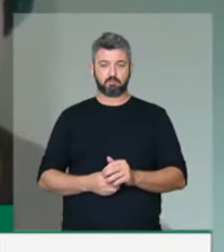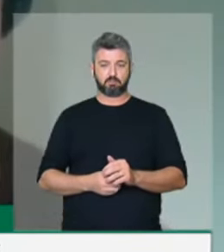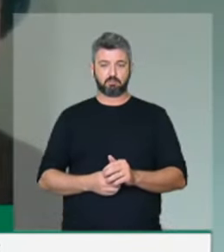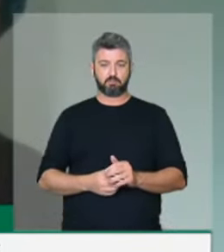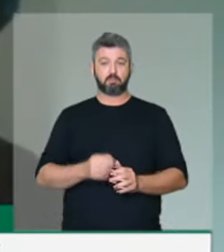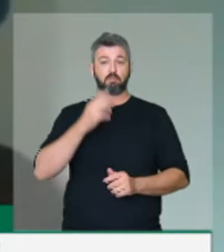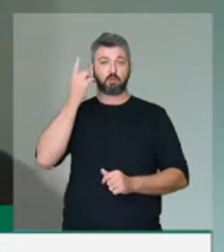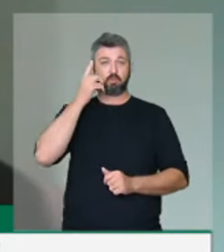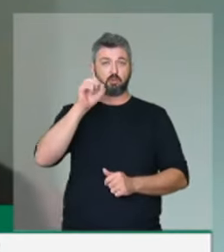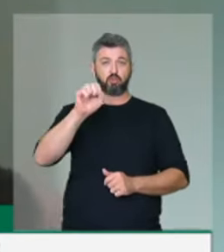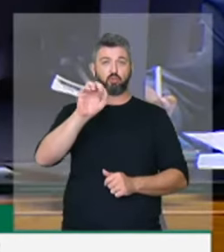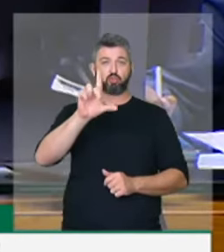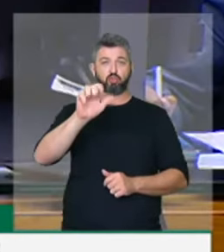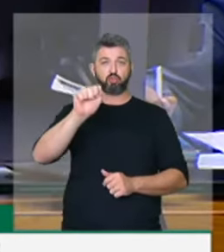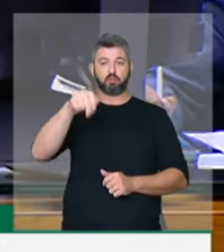JORGE SOLA. COM A PALAVRA, VOSSA EXCELÊNCIA, DEPUTADO